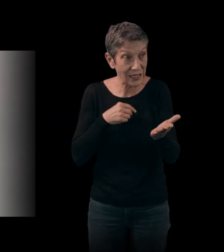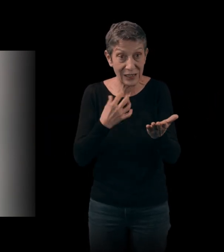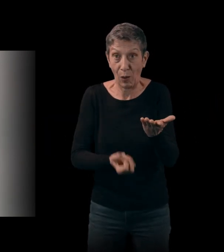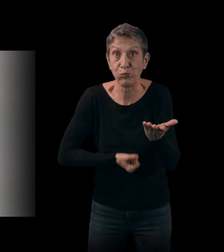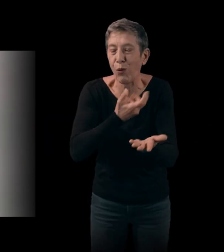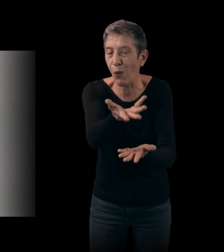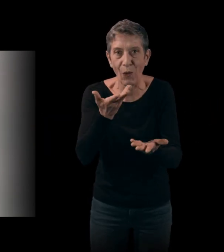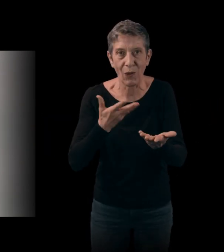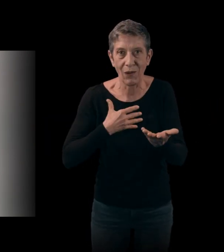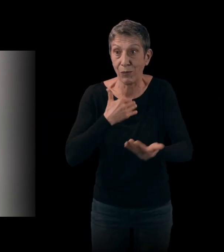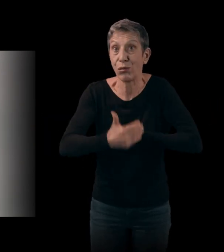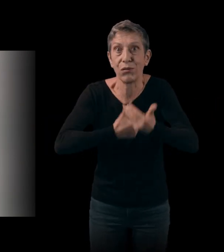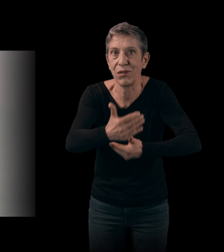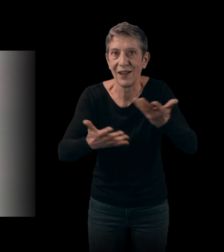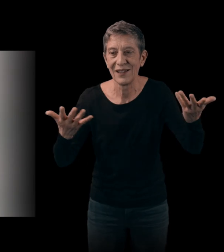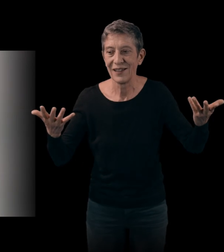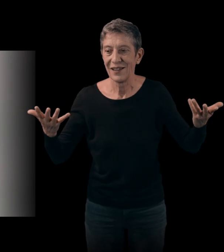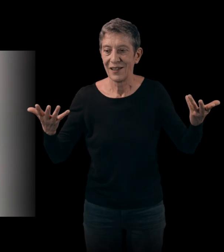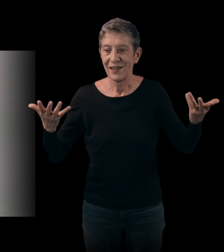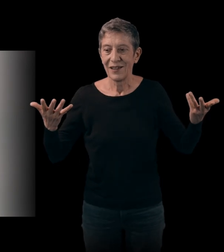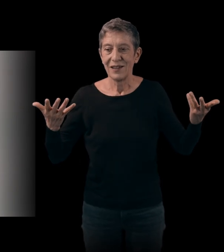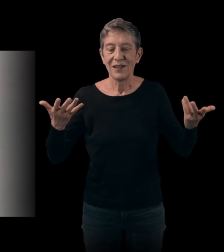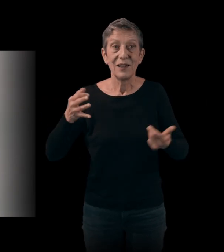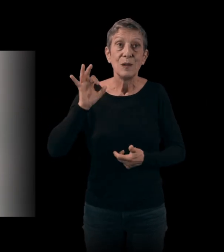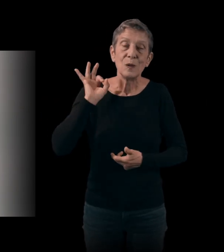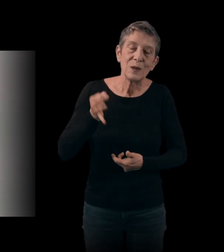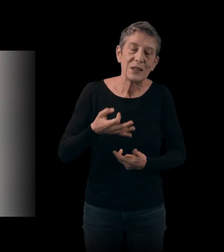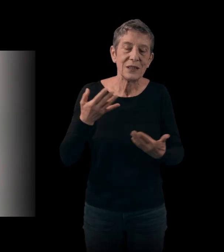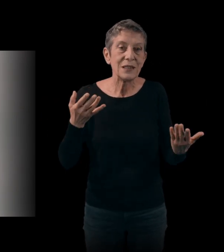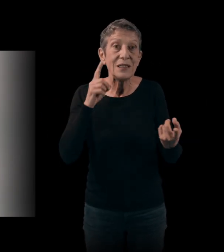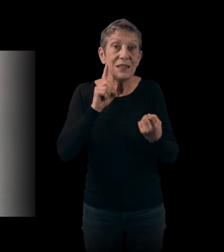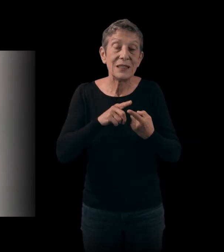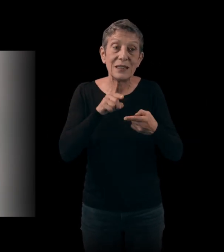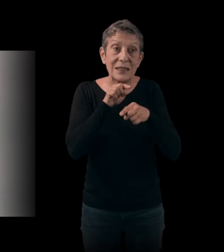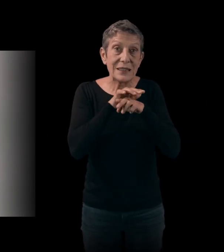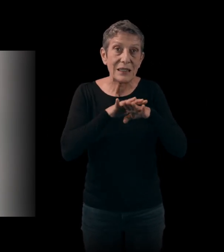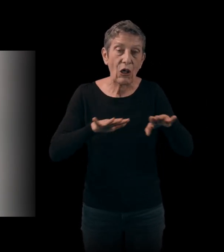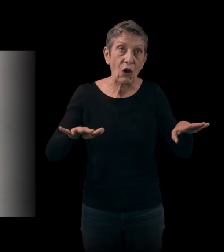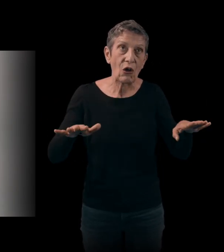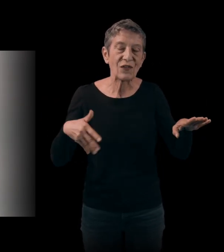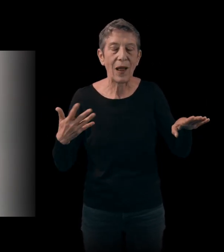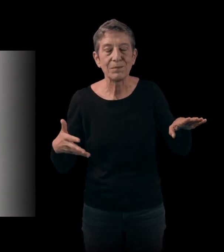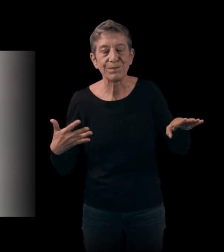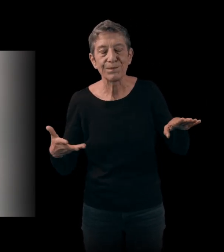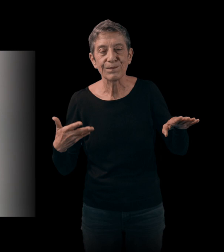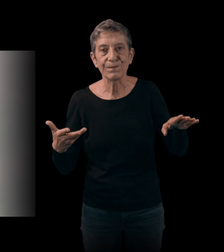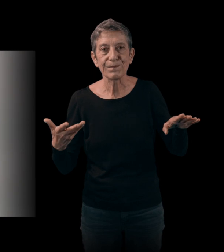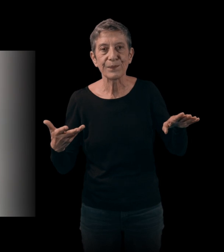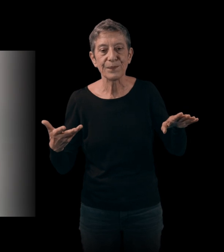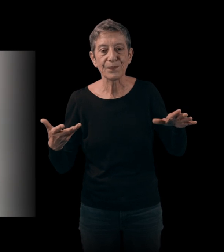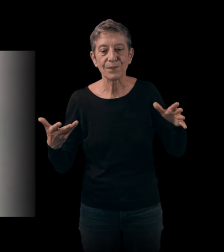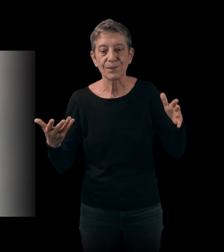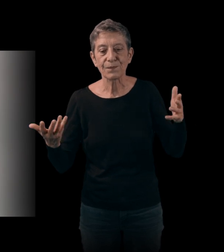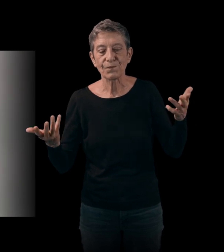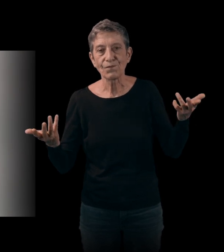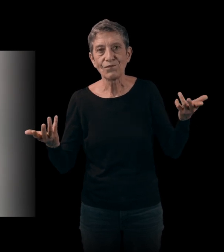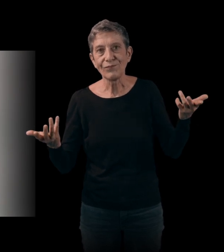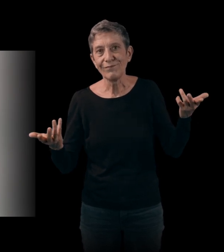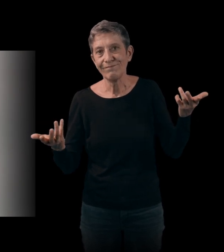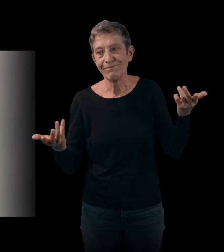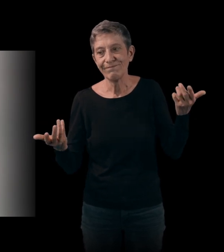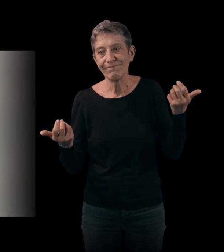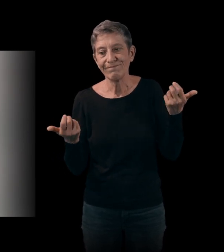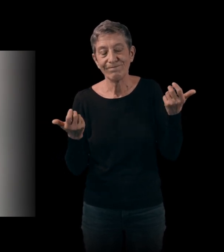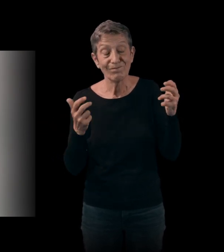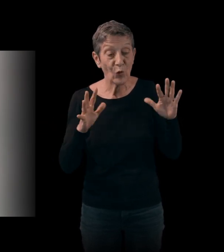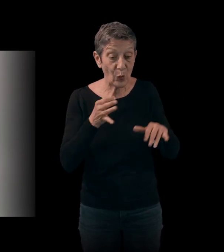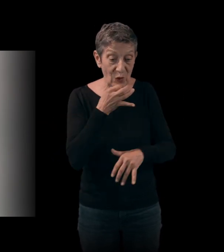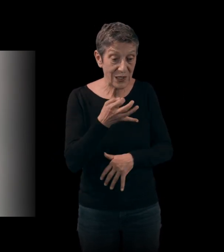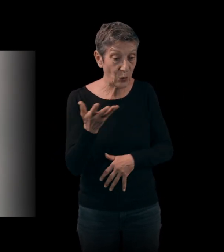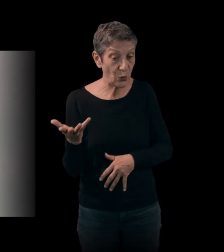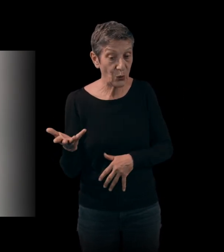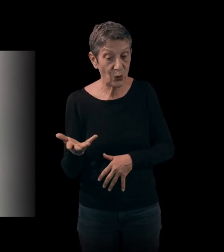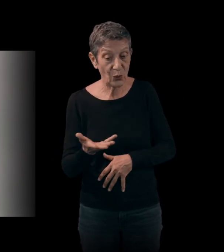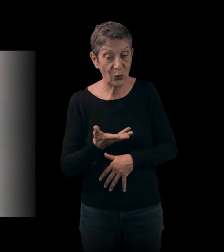Mais oui, la question du silence, qui est en plus très propre aussi